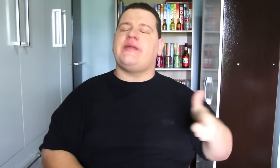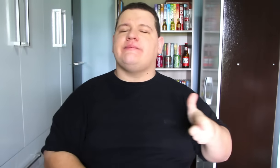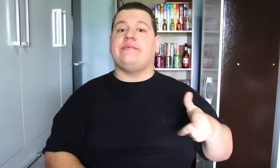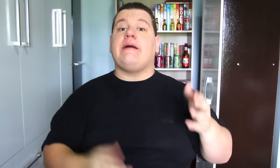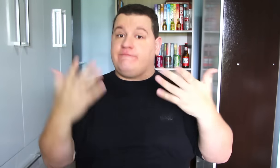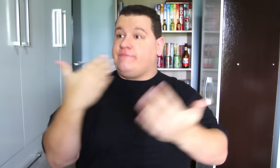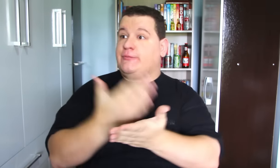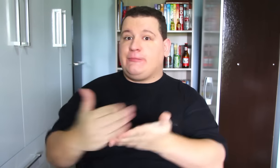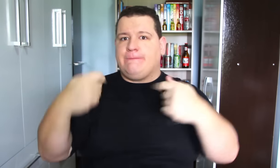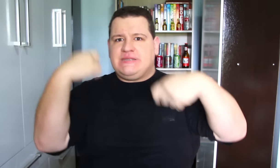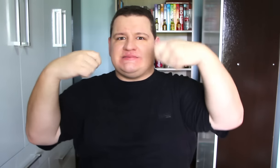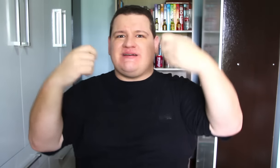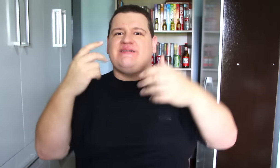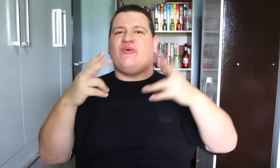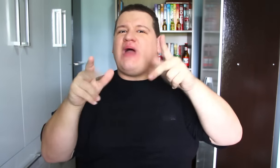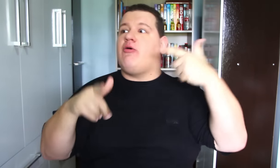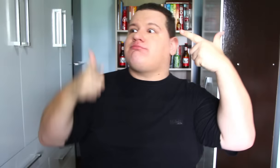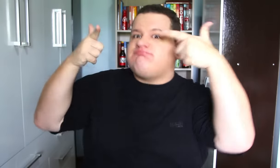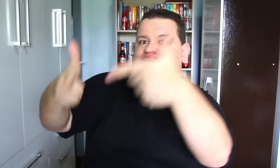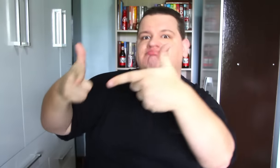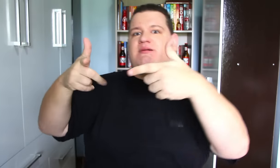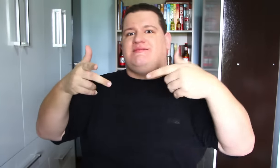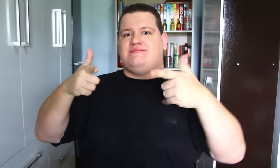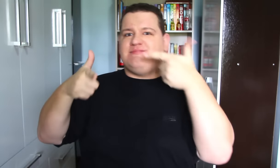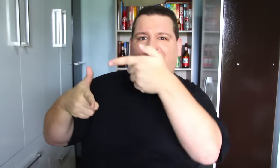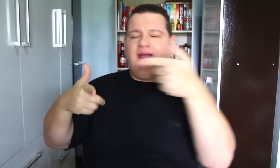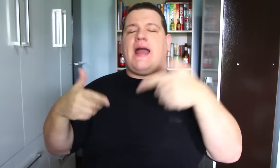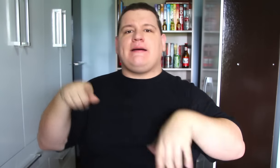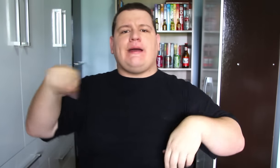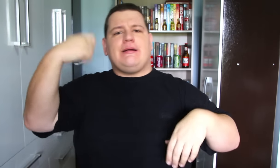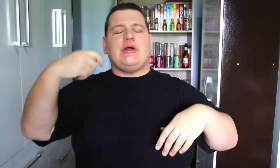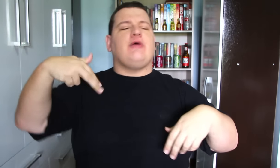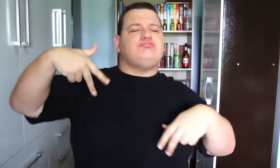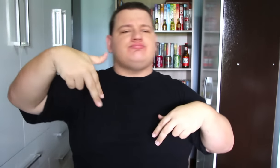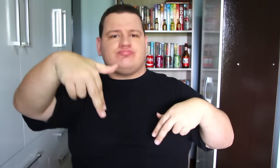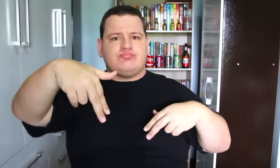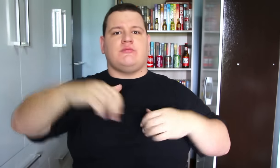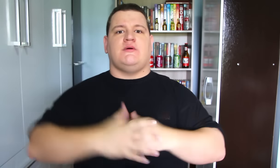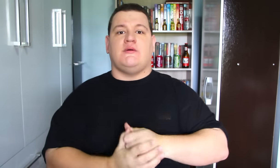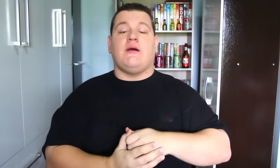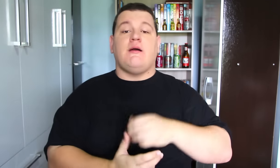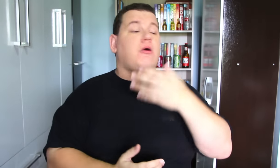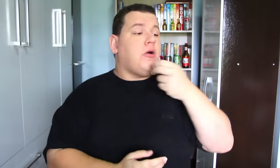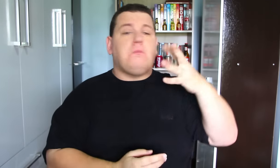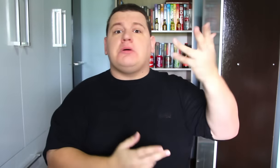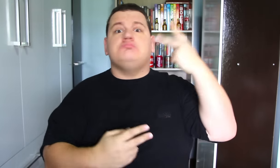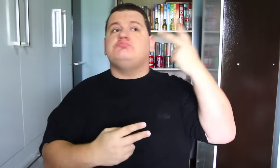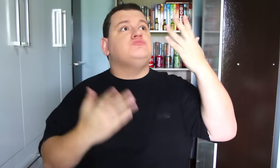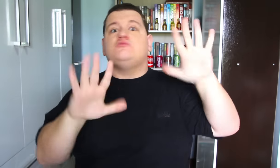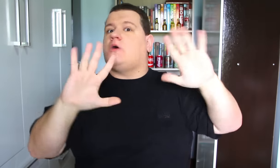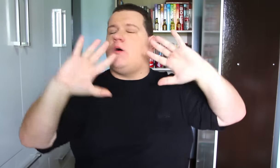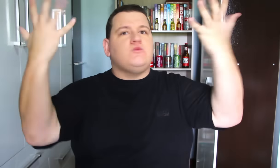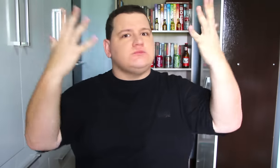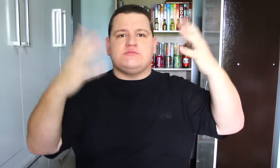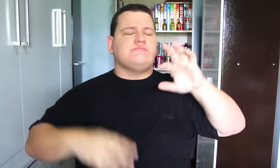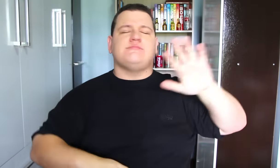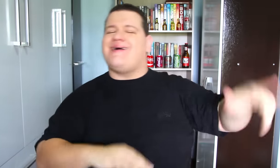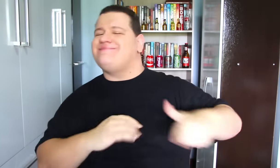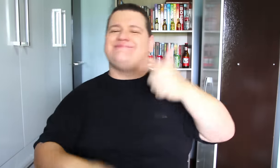Durante as filmagens da cena com armas, não se sabe como aconteceu,